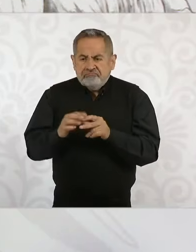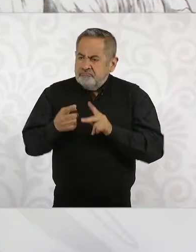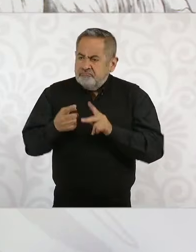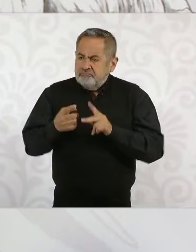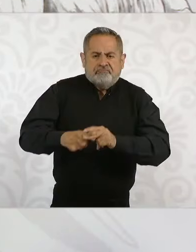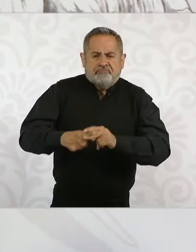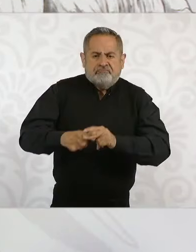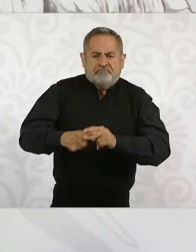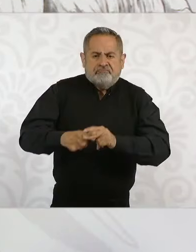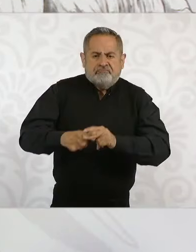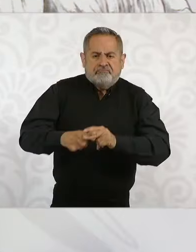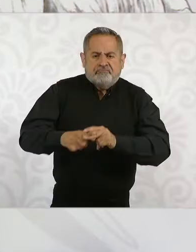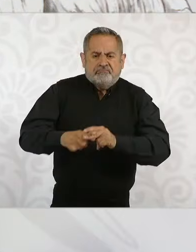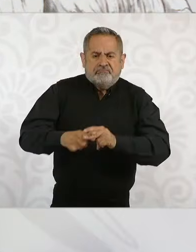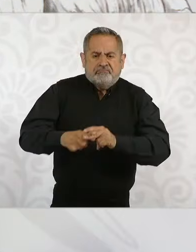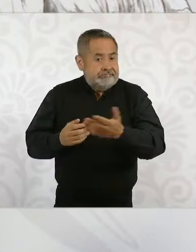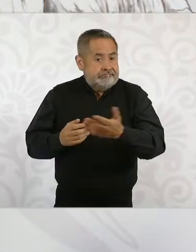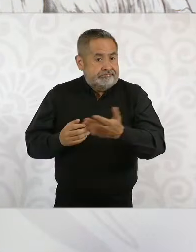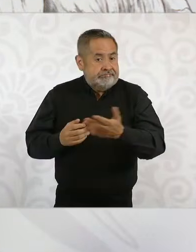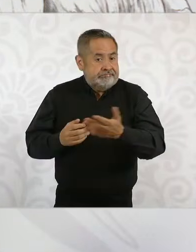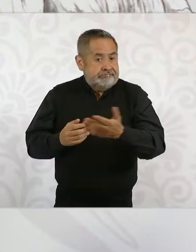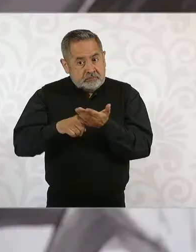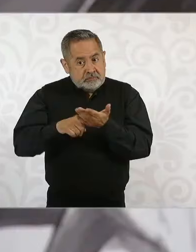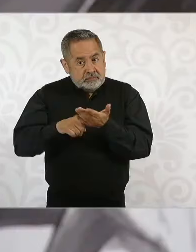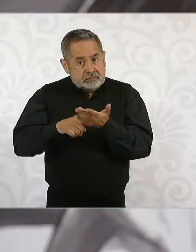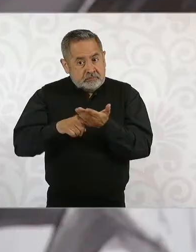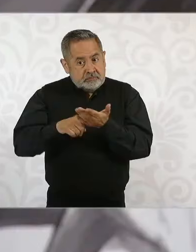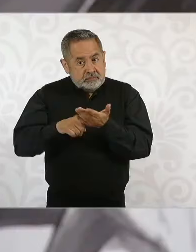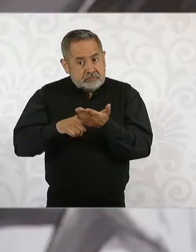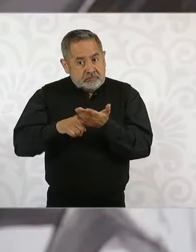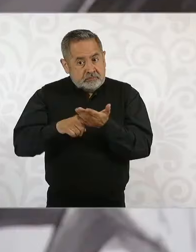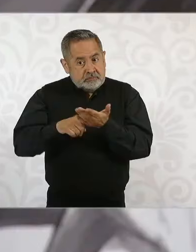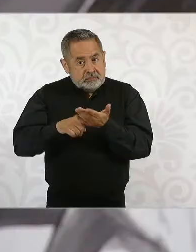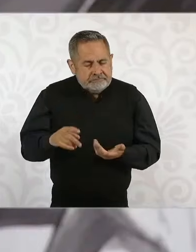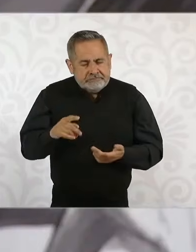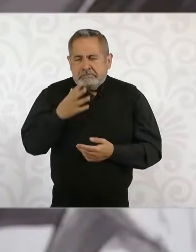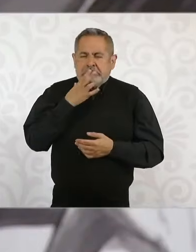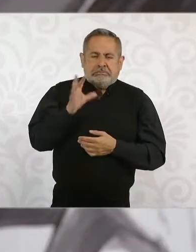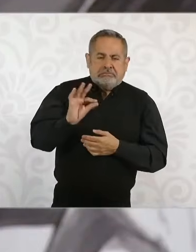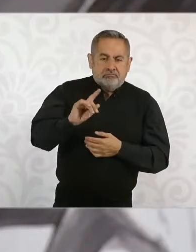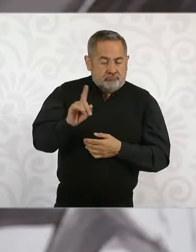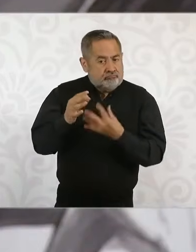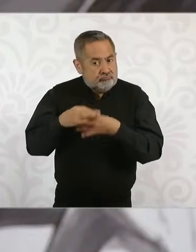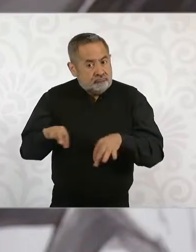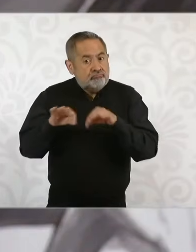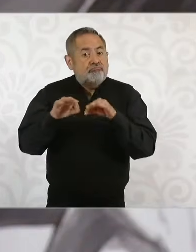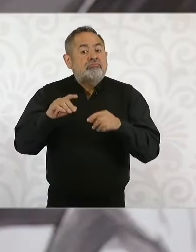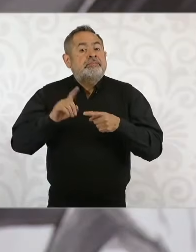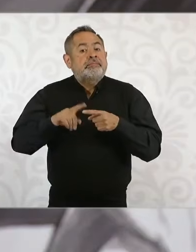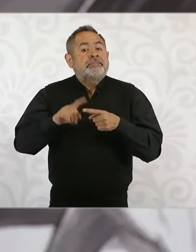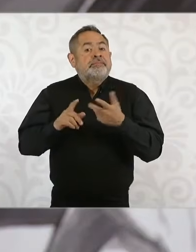creo que un aspecto relevante que que no este creo que sea menor a los anteriores es eh que la